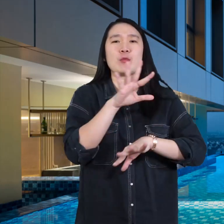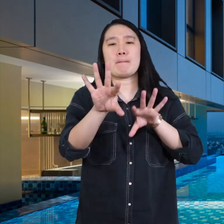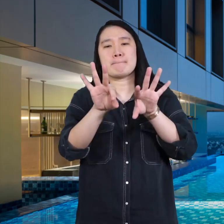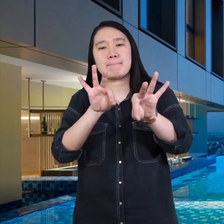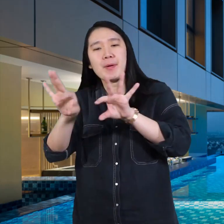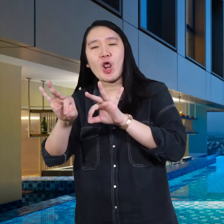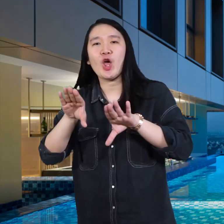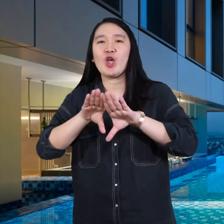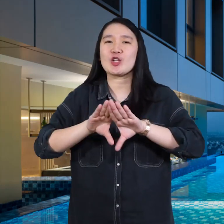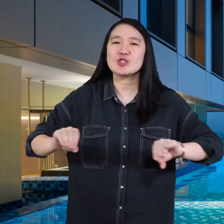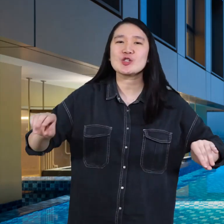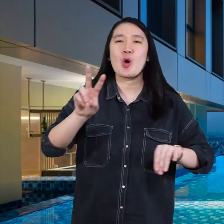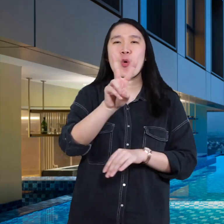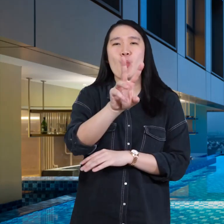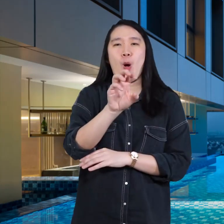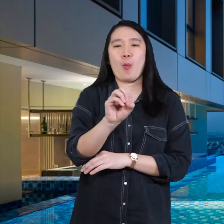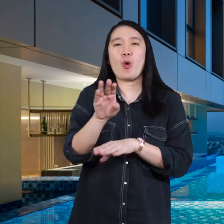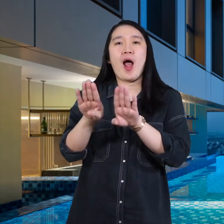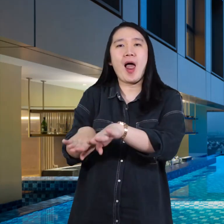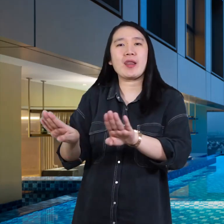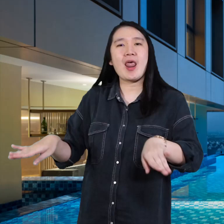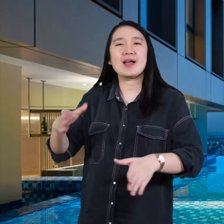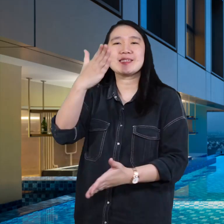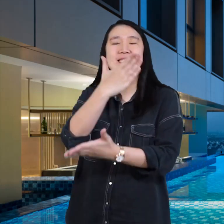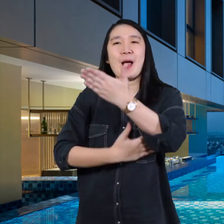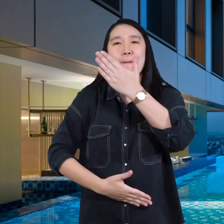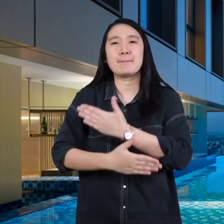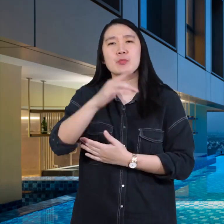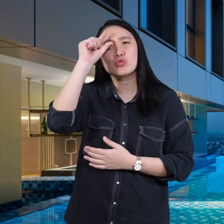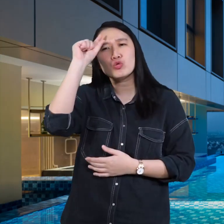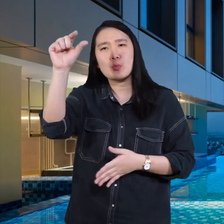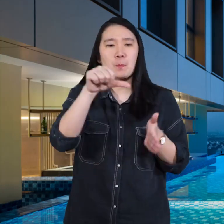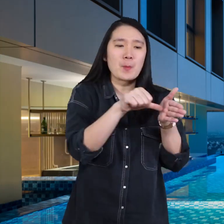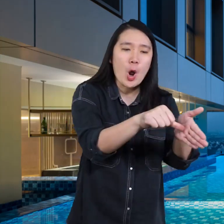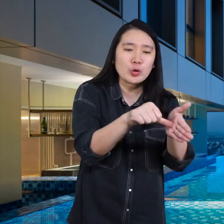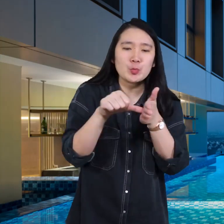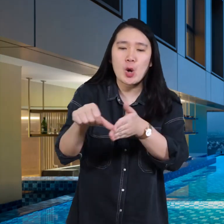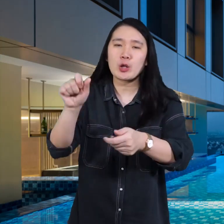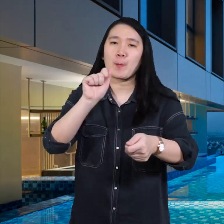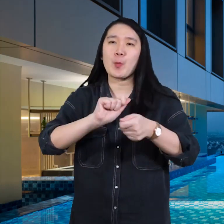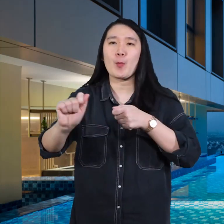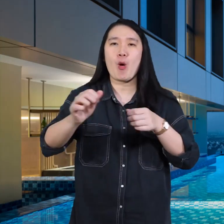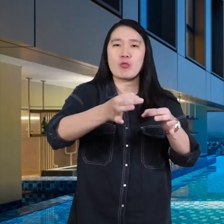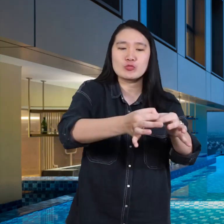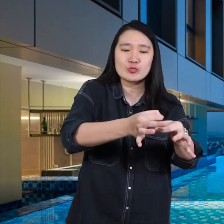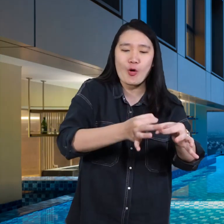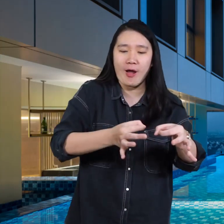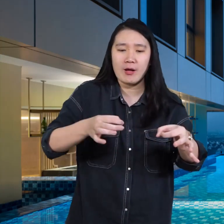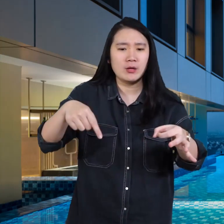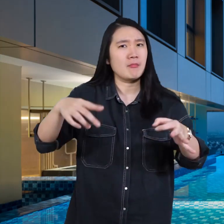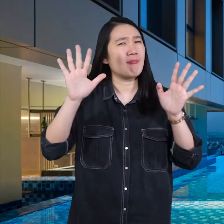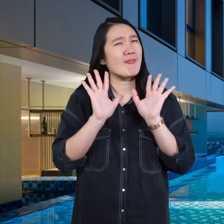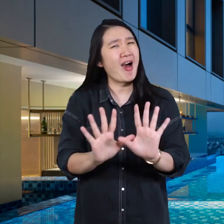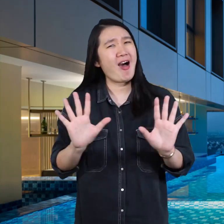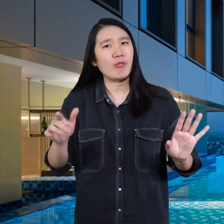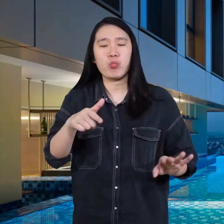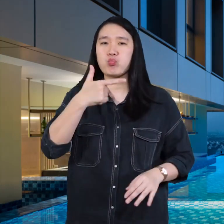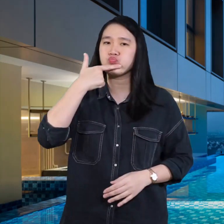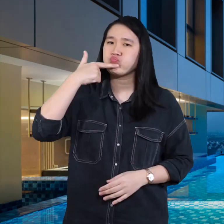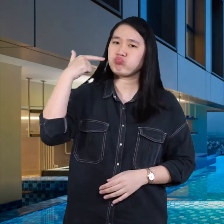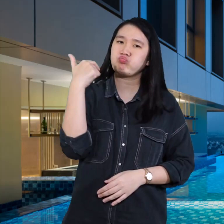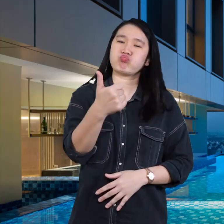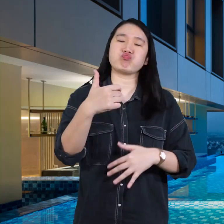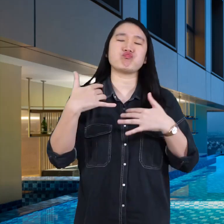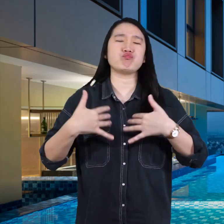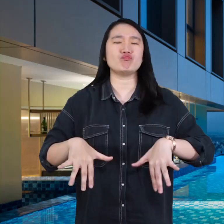karena merekrut 20 anak disabilitas bekerja untuk membantu produksi cookies di bisnis miliknya.